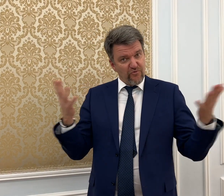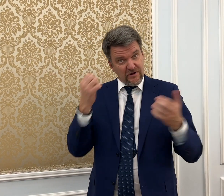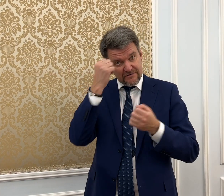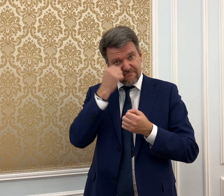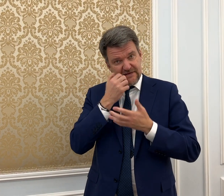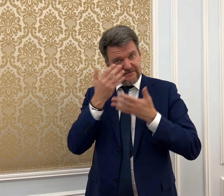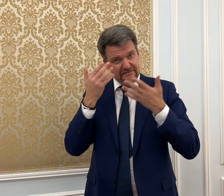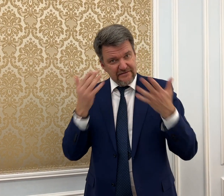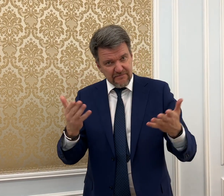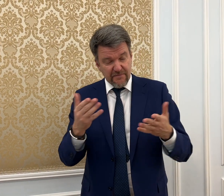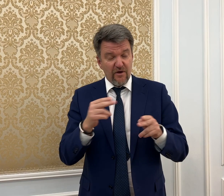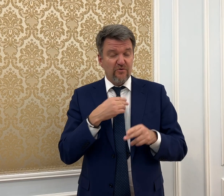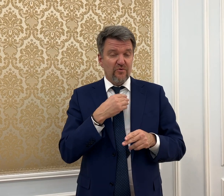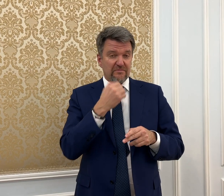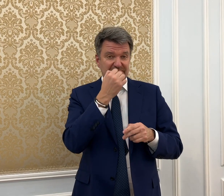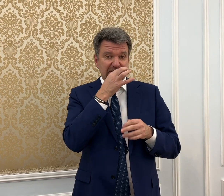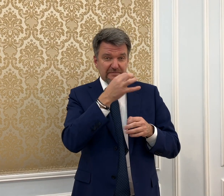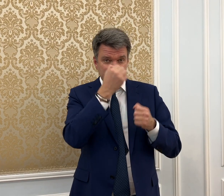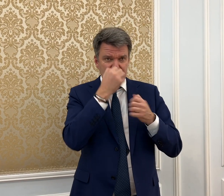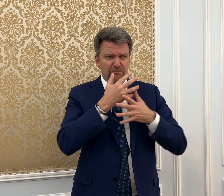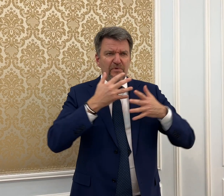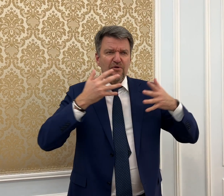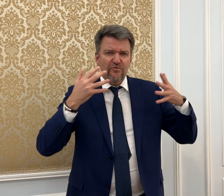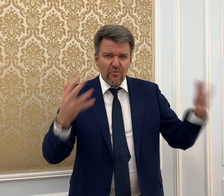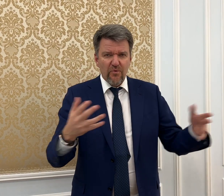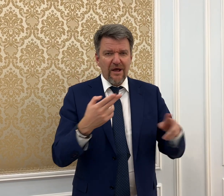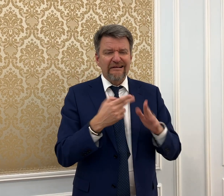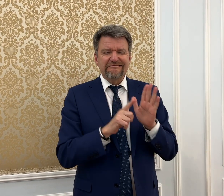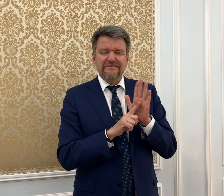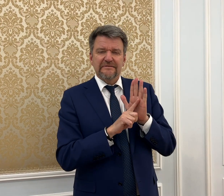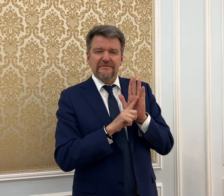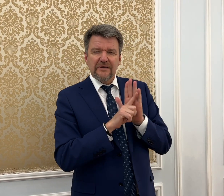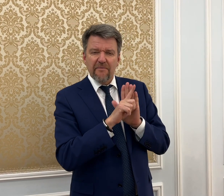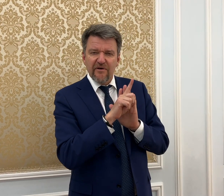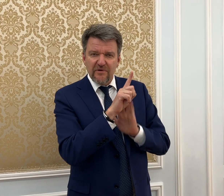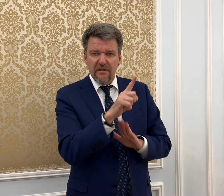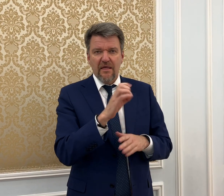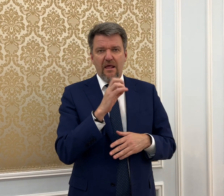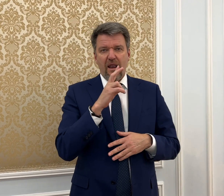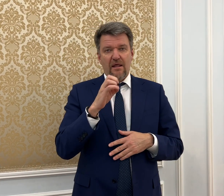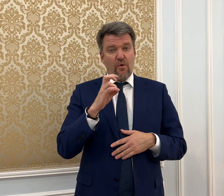За это большое им спасибо! Хочу также выразить большую благодарность Елене Орловой,